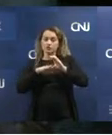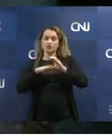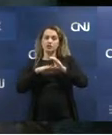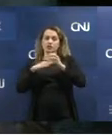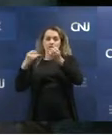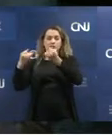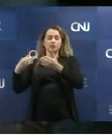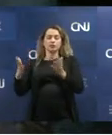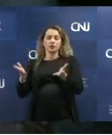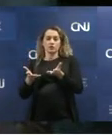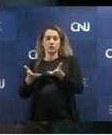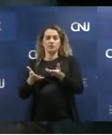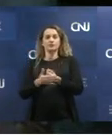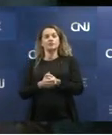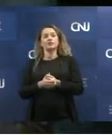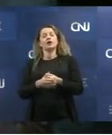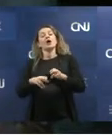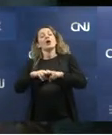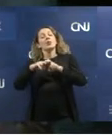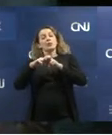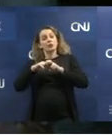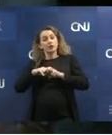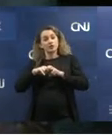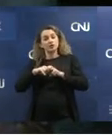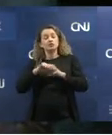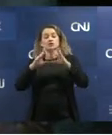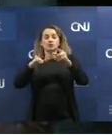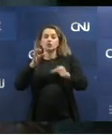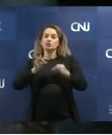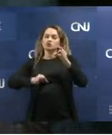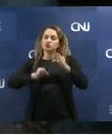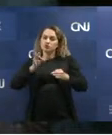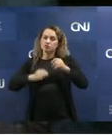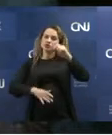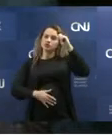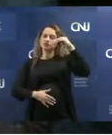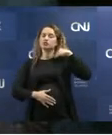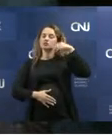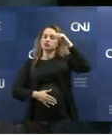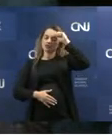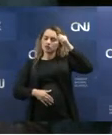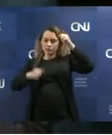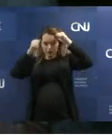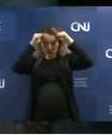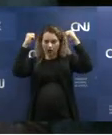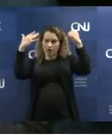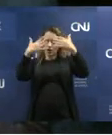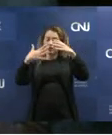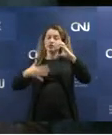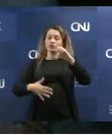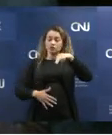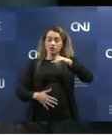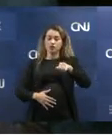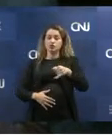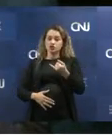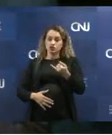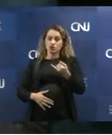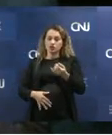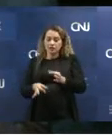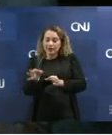É por isso que a atividade dos juízes dos tribunais do CNJ se torna estratégica e indispensável